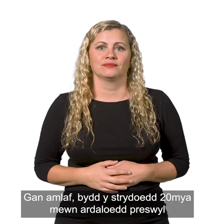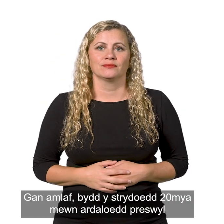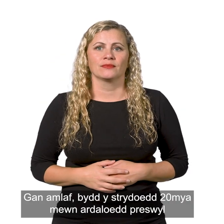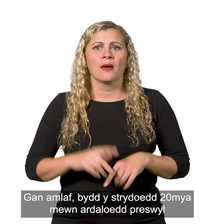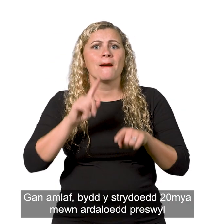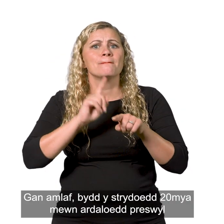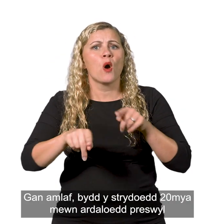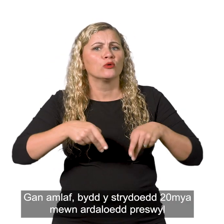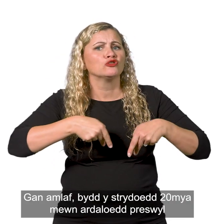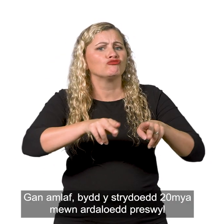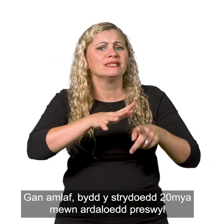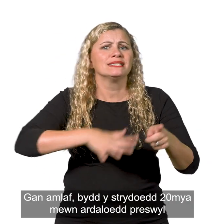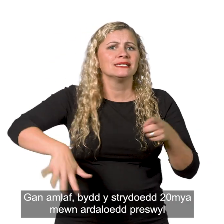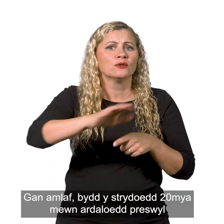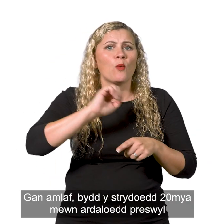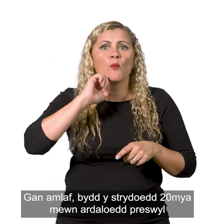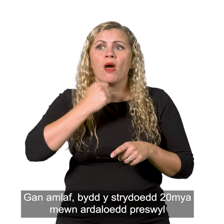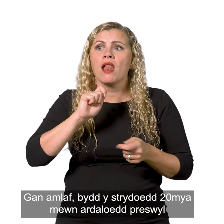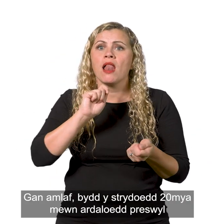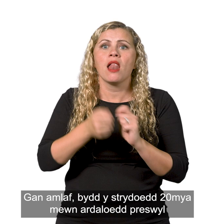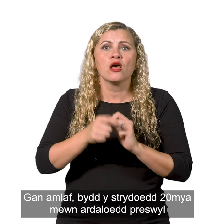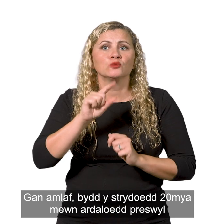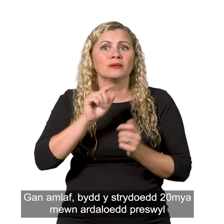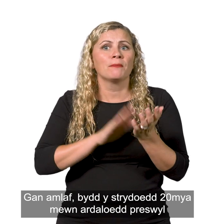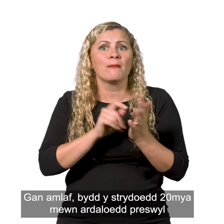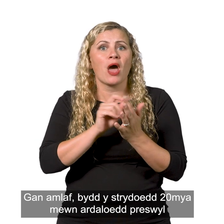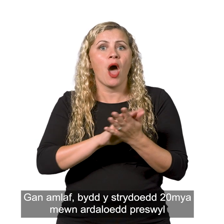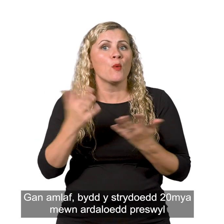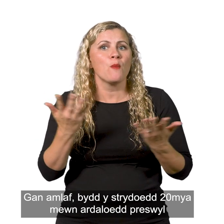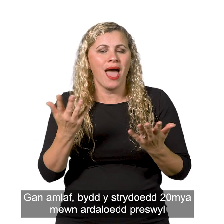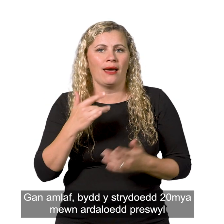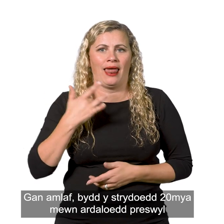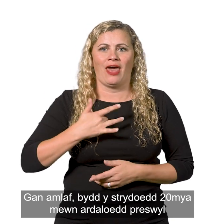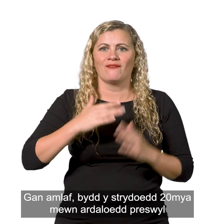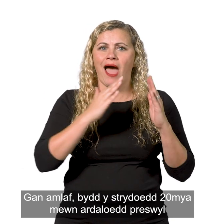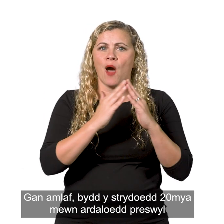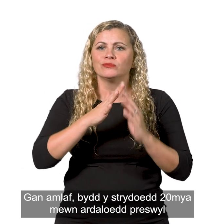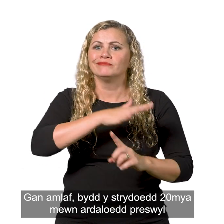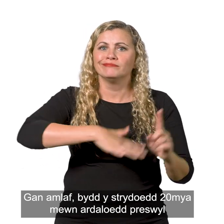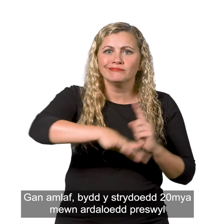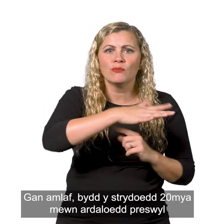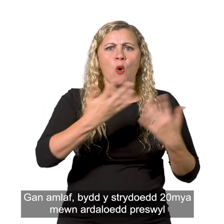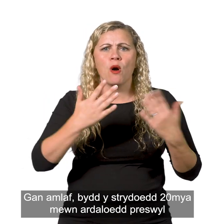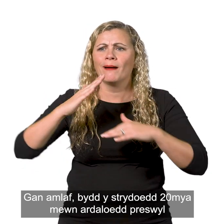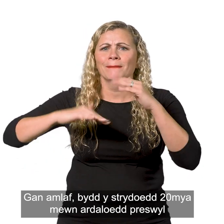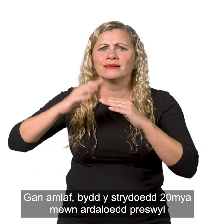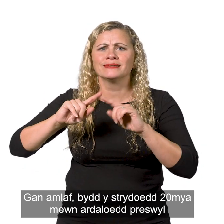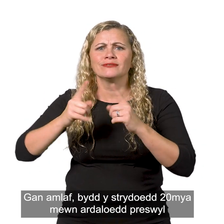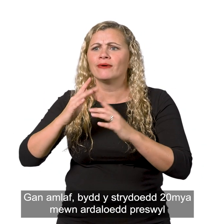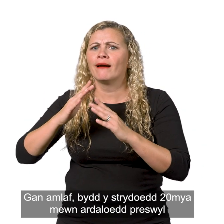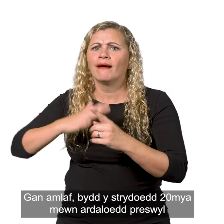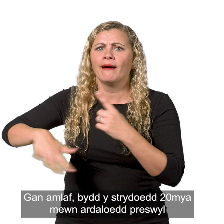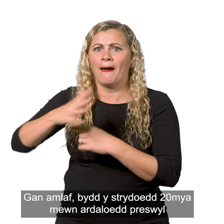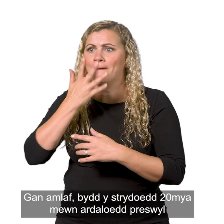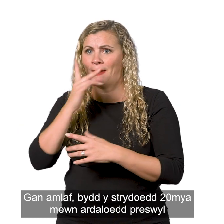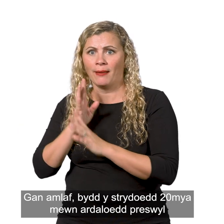Gan amlaf, bydd y strydoedd 20mya mewn ardaloedd preswyl